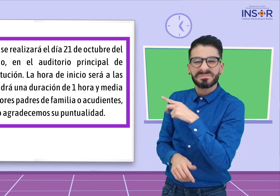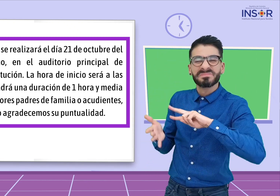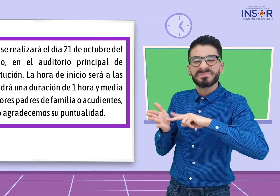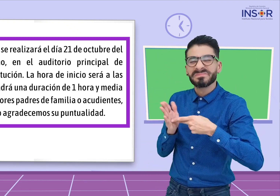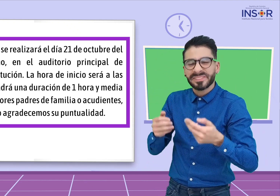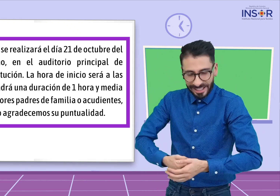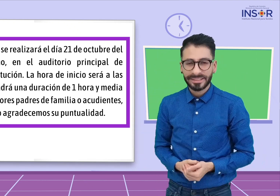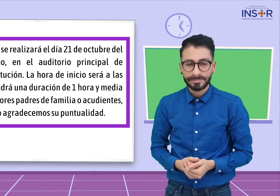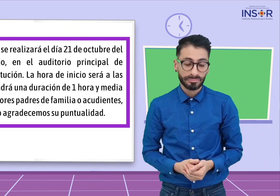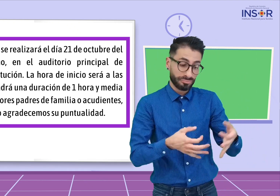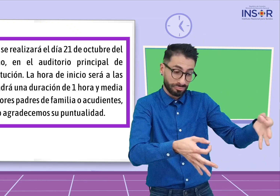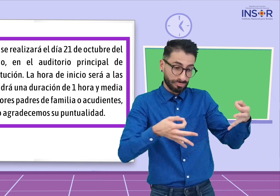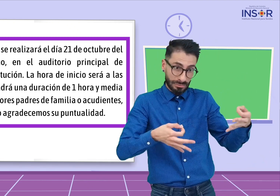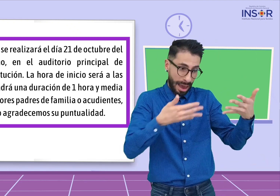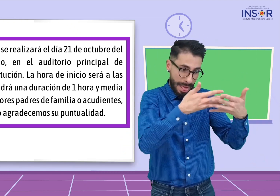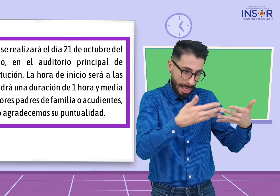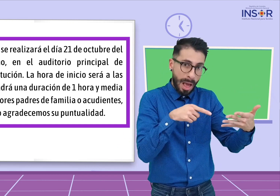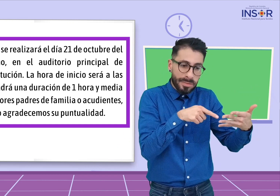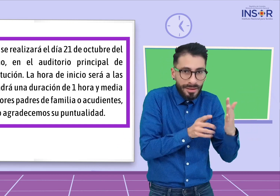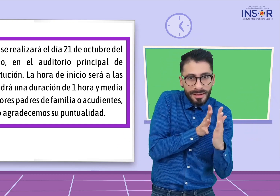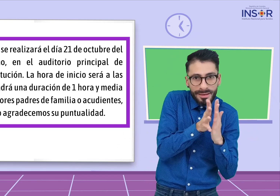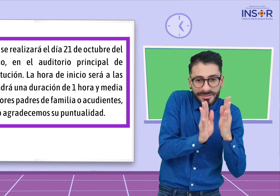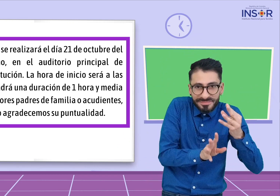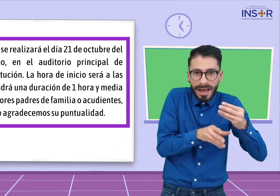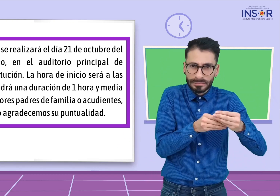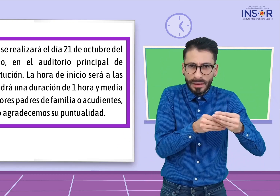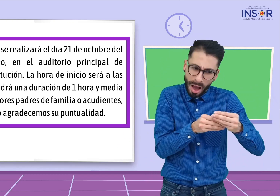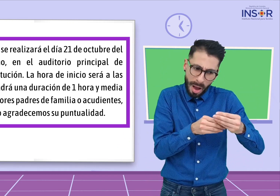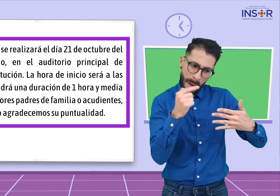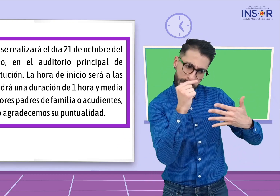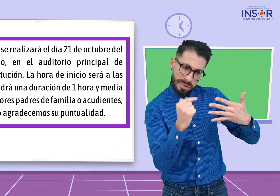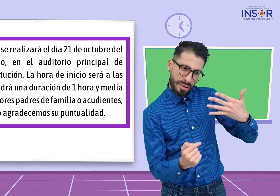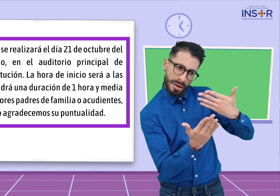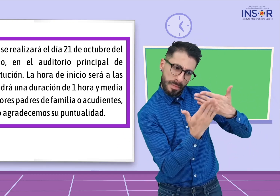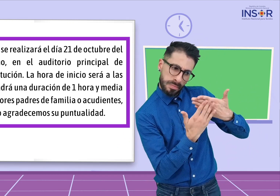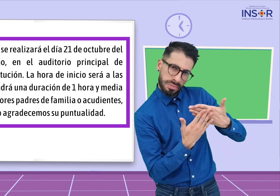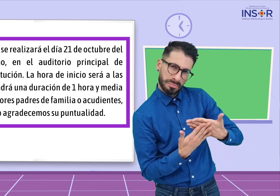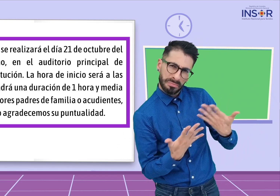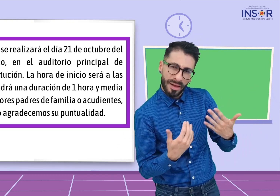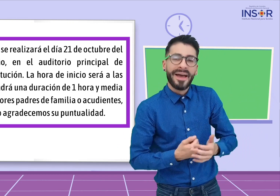En la citación se da una información adicional.